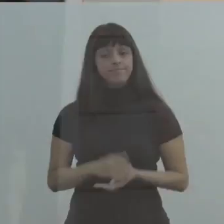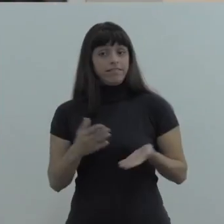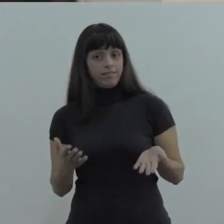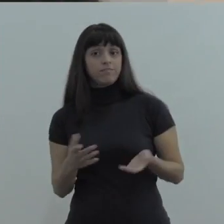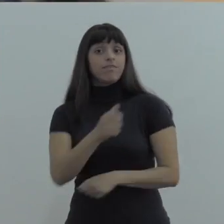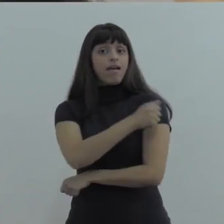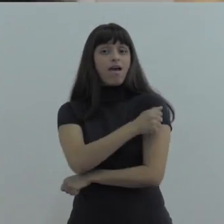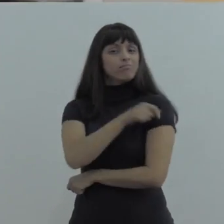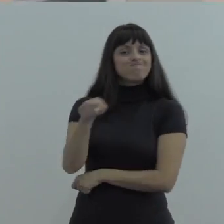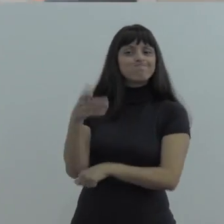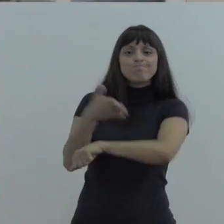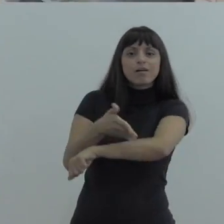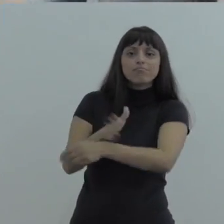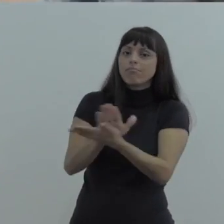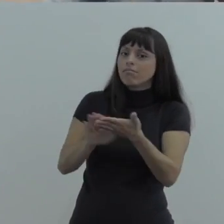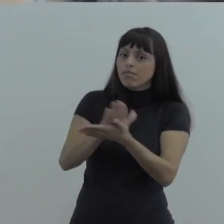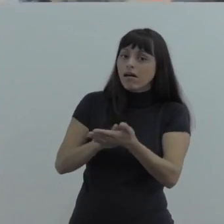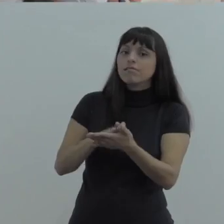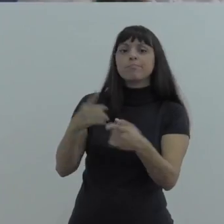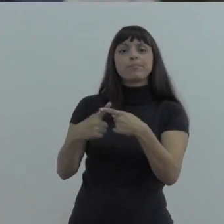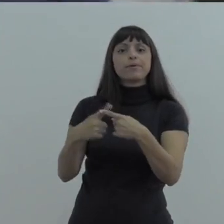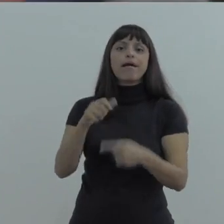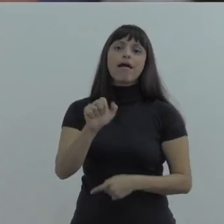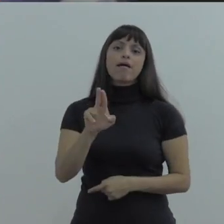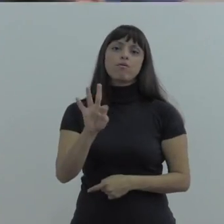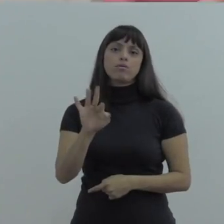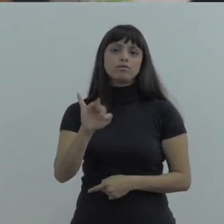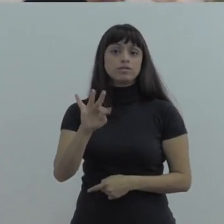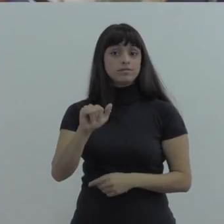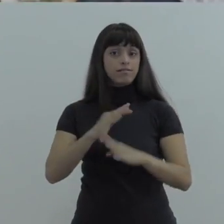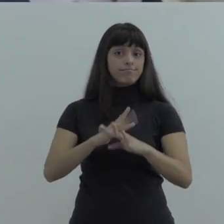A aluna que não participava, que era a aluna autista, ela começou a participar,